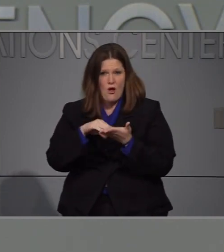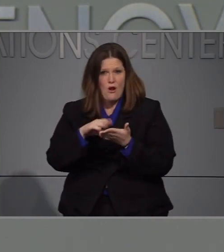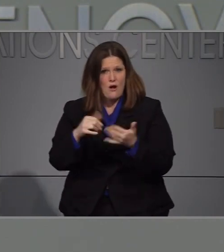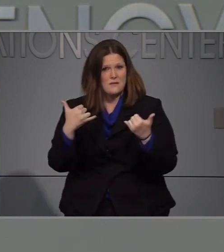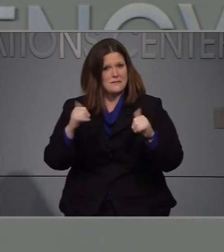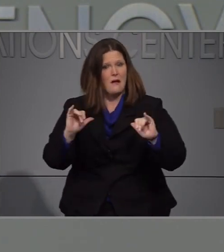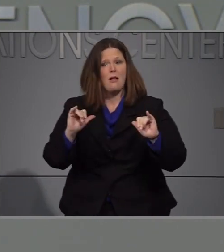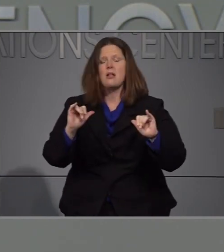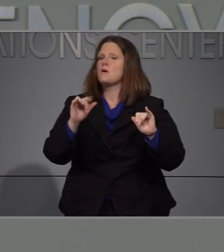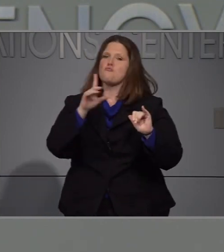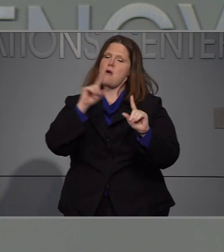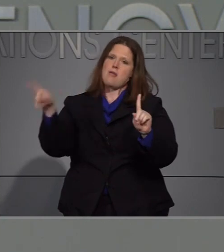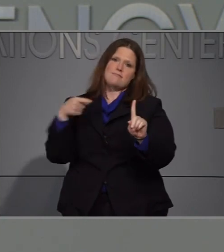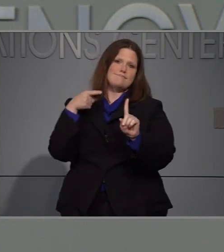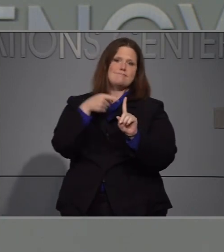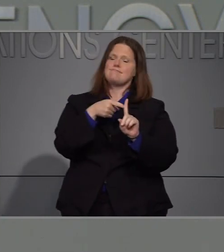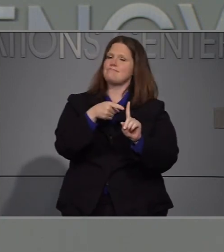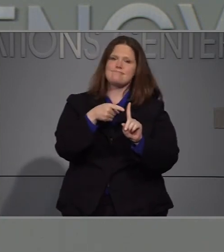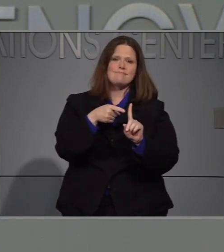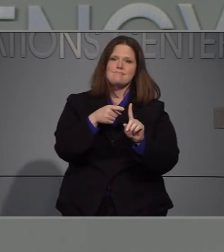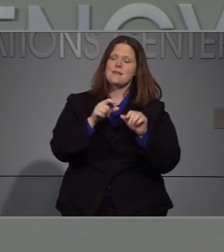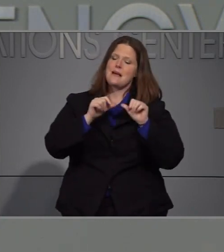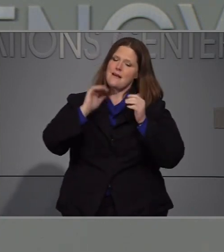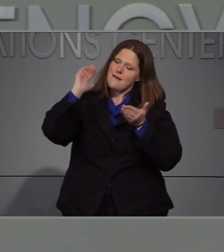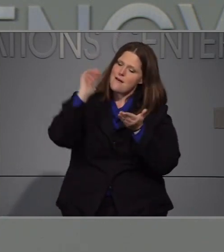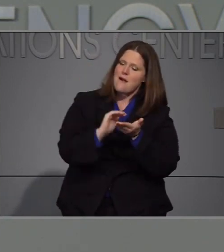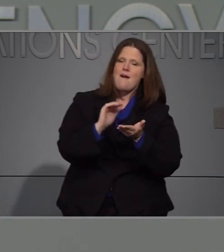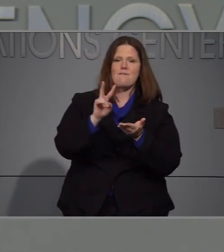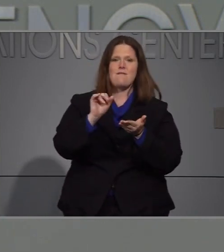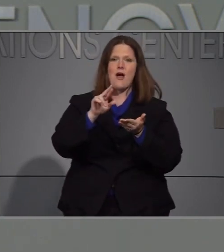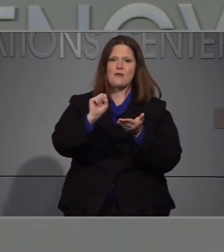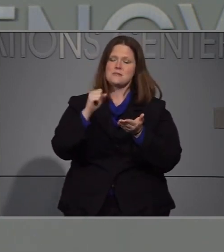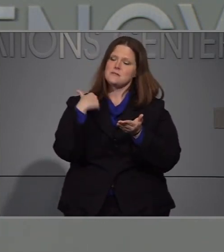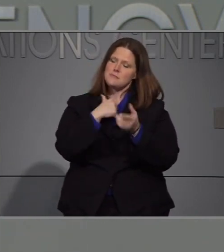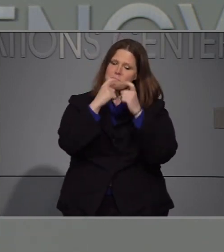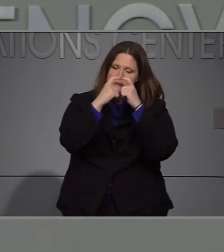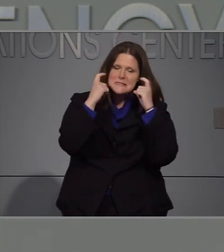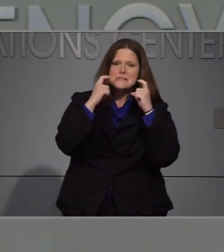herramientas que ya tenemos lo que nosotros queremos hacer aquí es mantener el nivel bajo